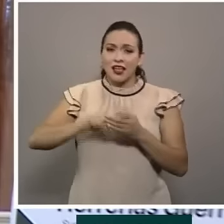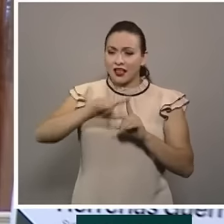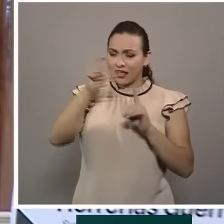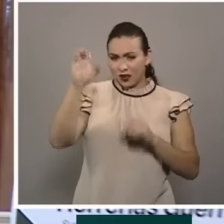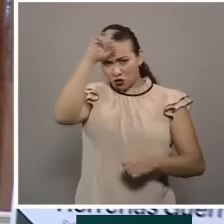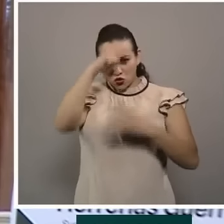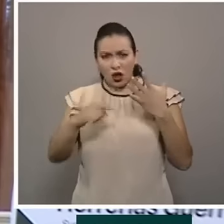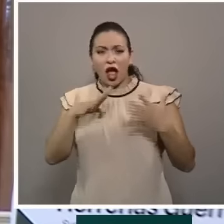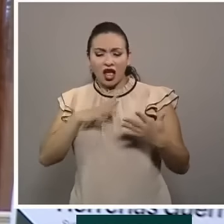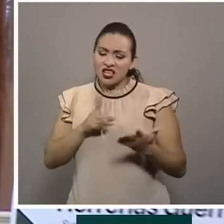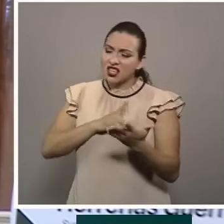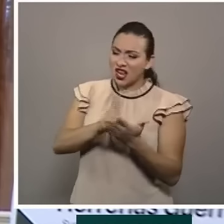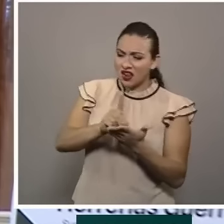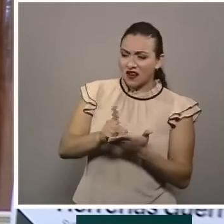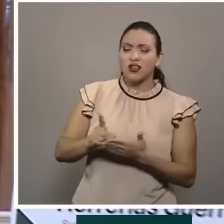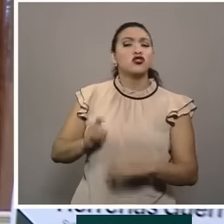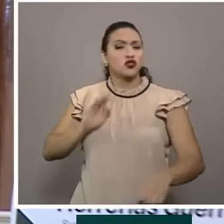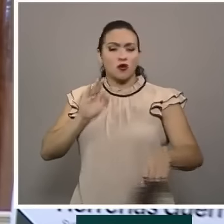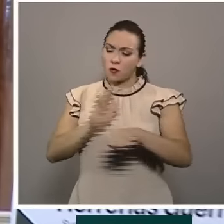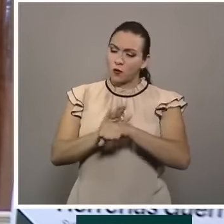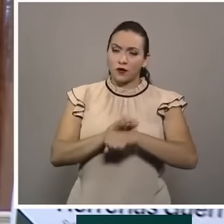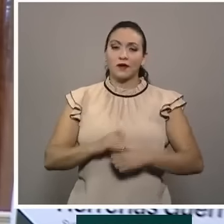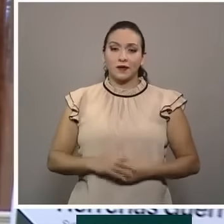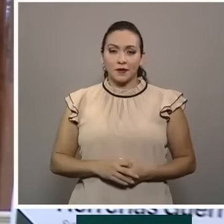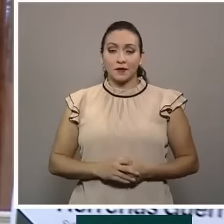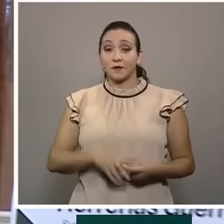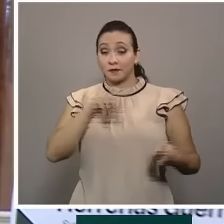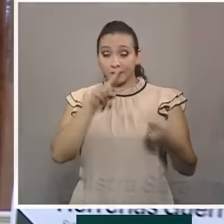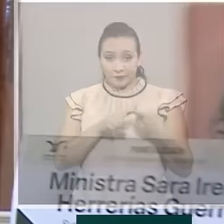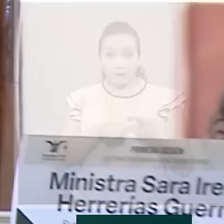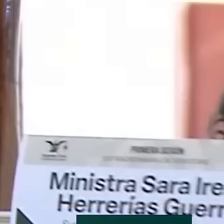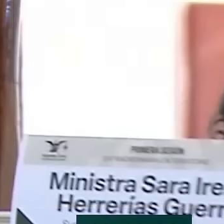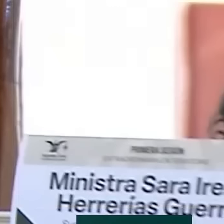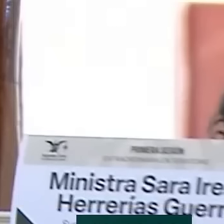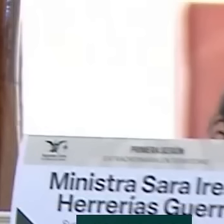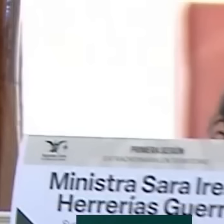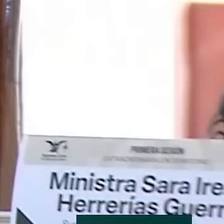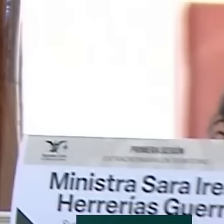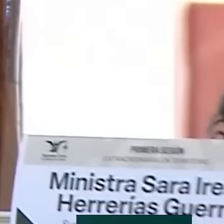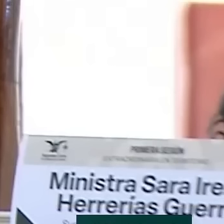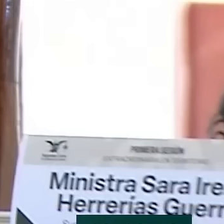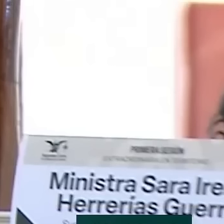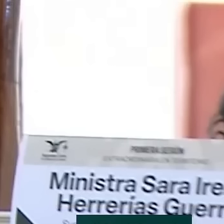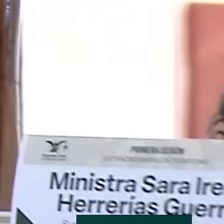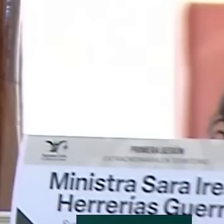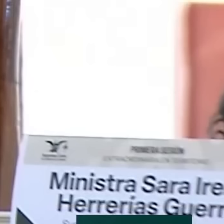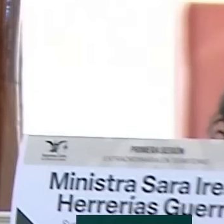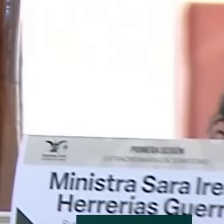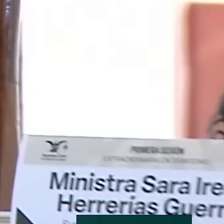de los pueblos. Y en primer lugar coincido con el proyecto que se actualiza una omisión legislativa,